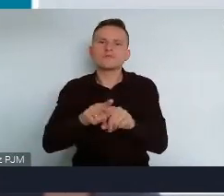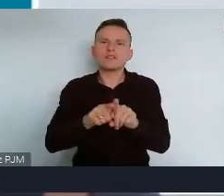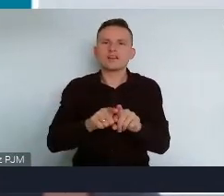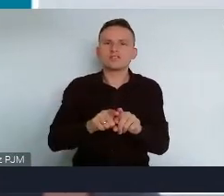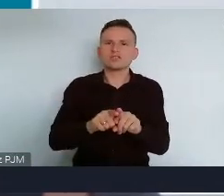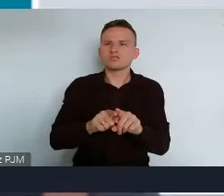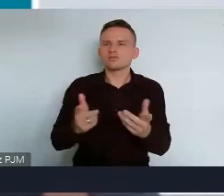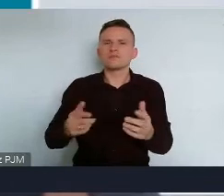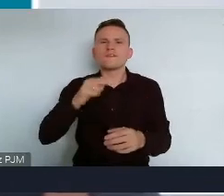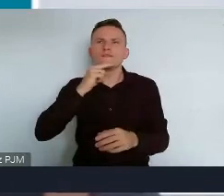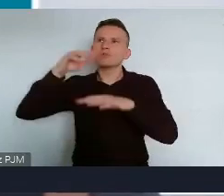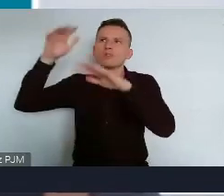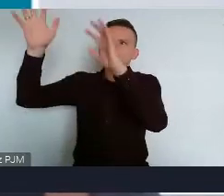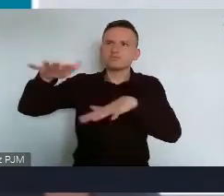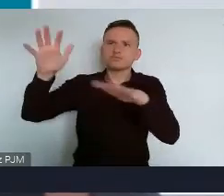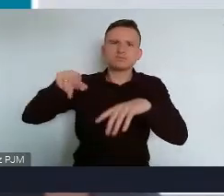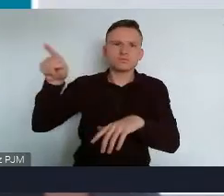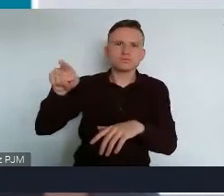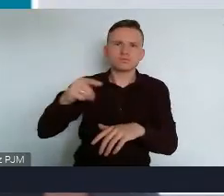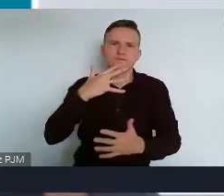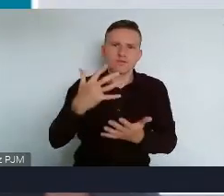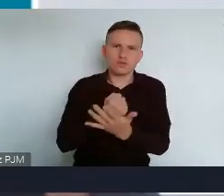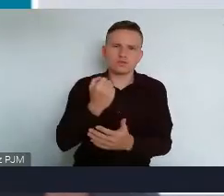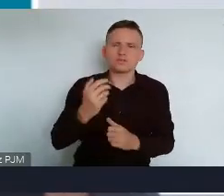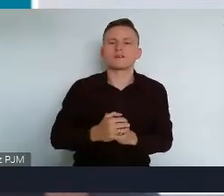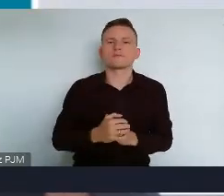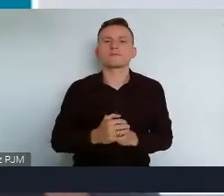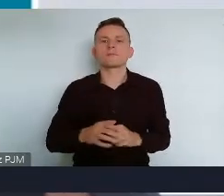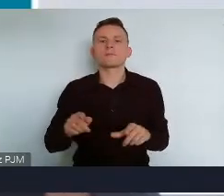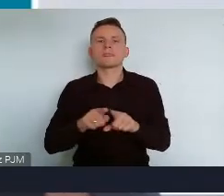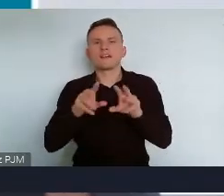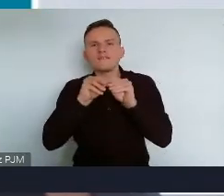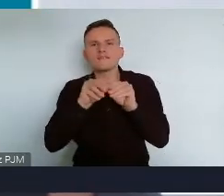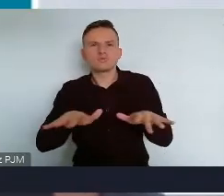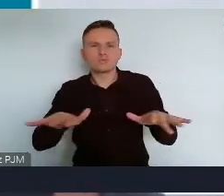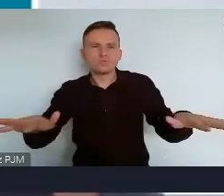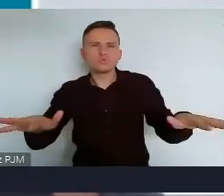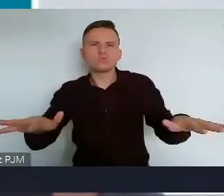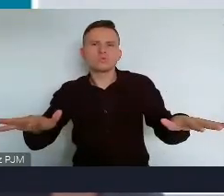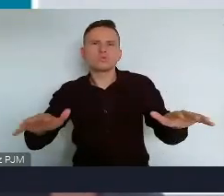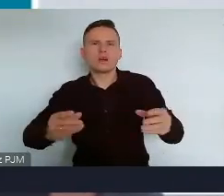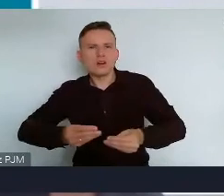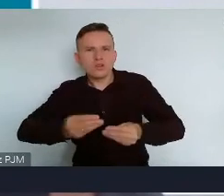rozwój błękitno-zielonej infrastruktury, ale także rozwój "jadalnego" miasta.